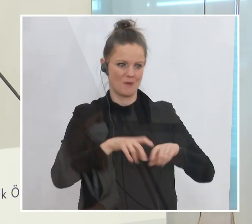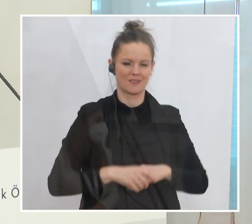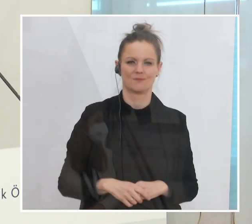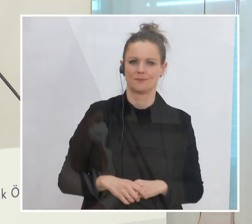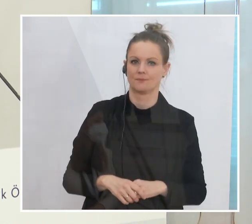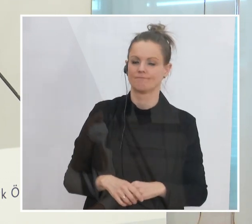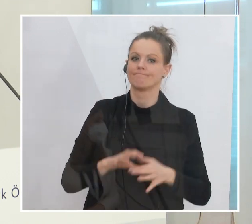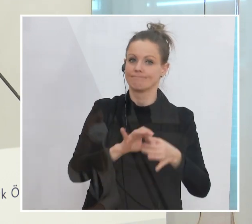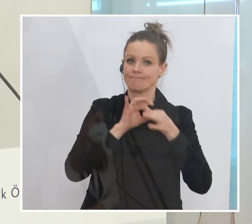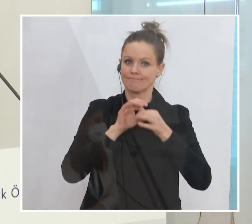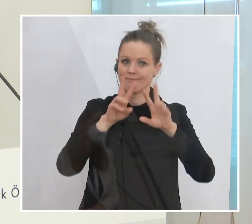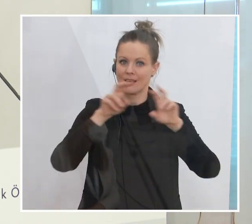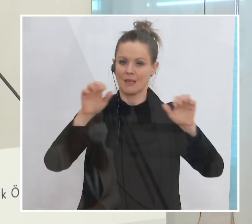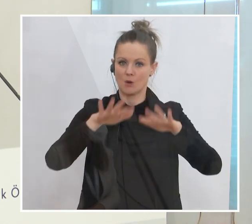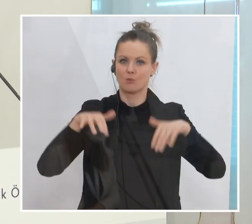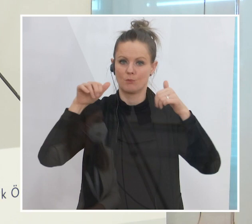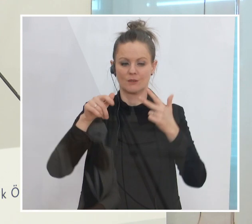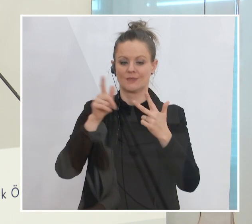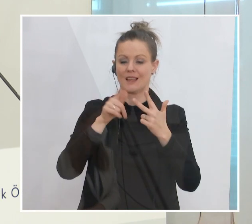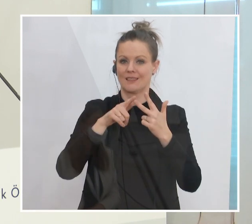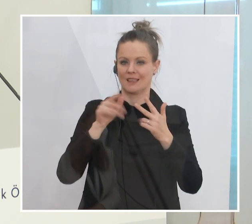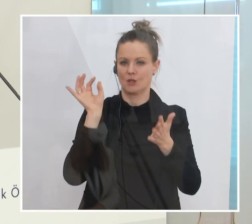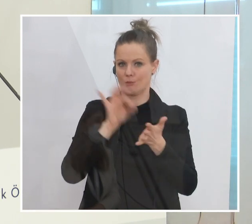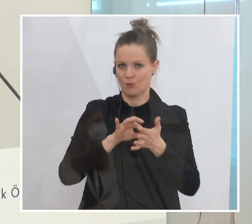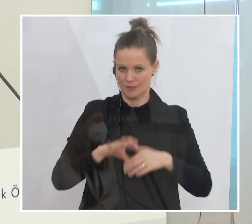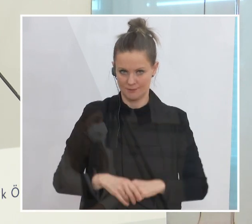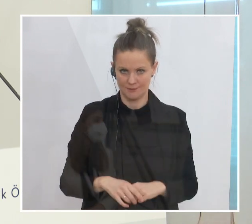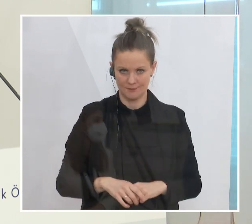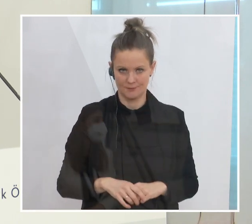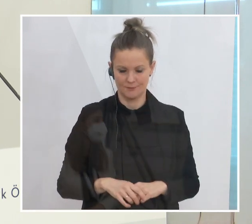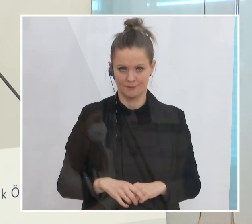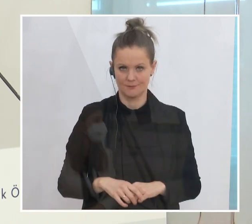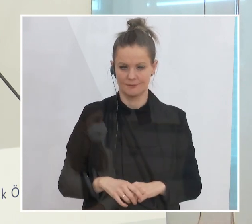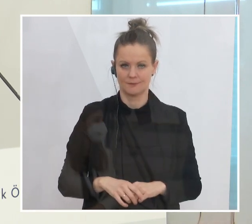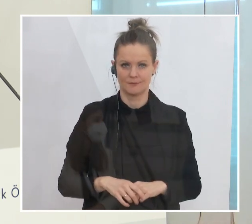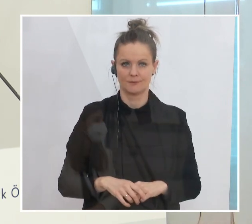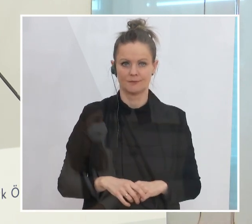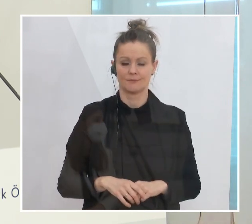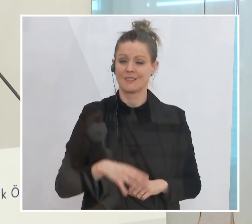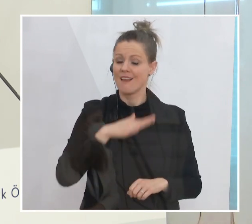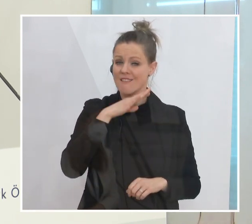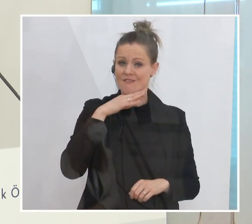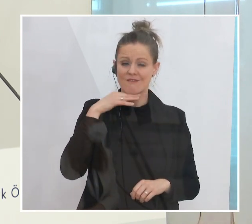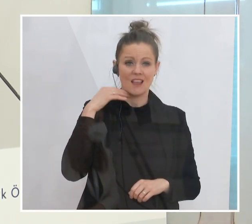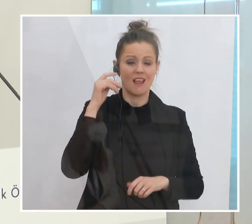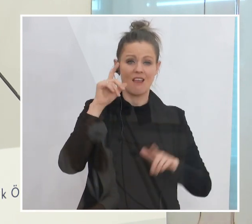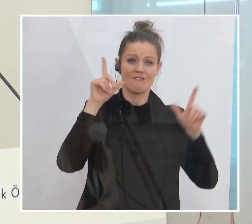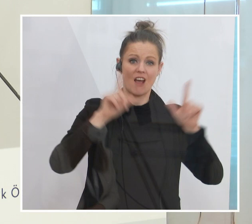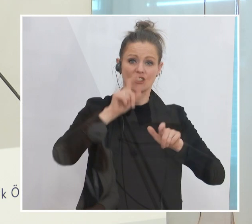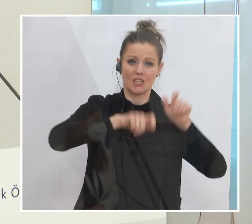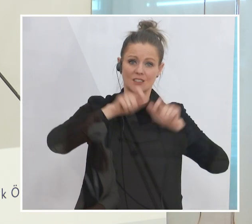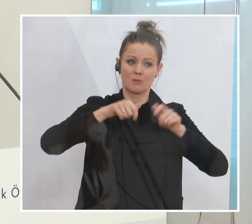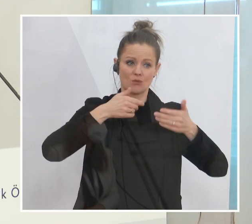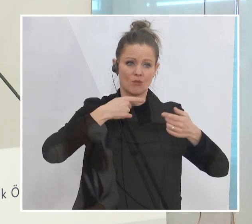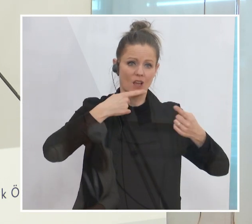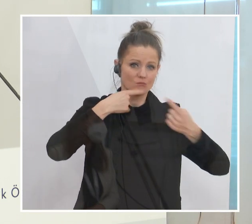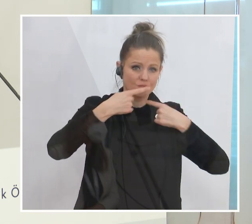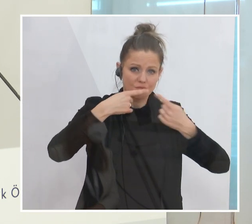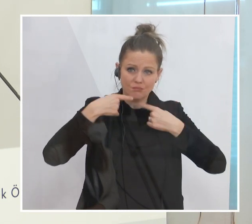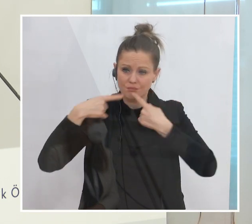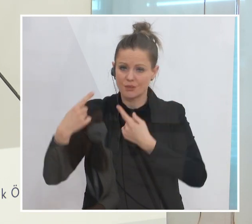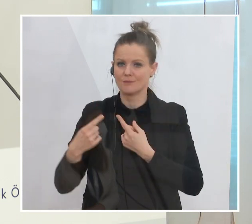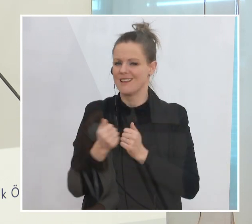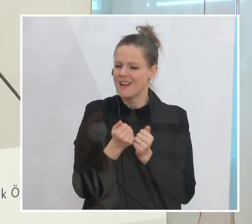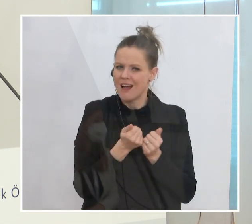Der dritte große Punkt. Ich bin eben mit vielen Veranstaltern im Gespräch und einige davon oder